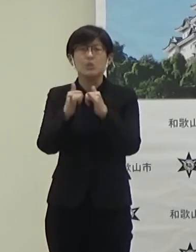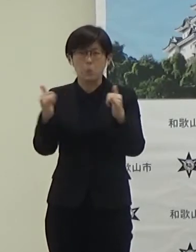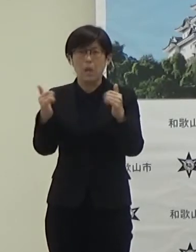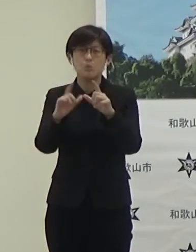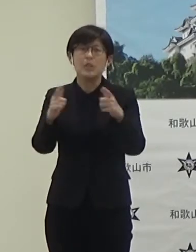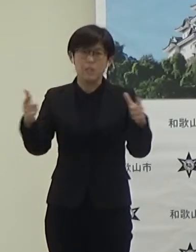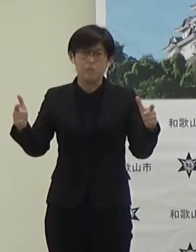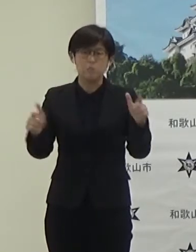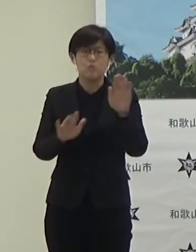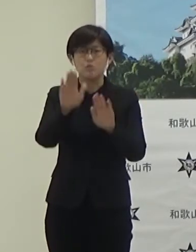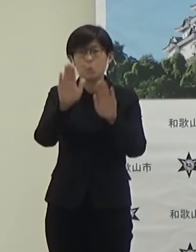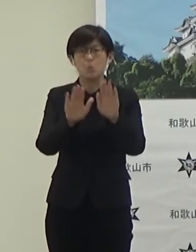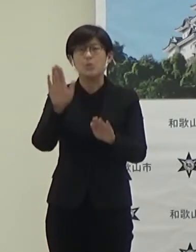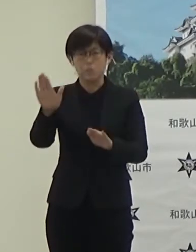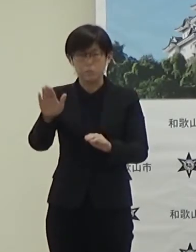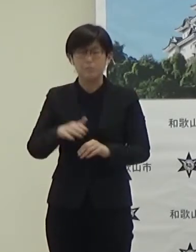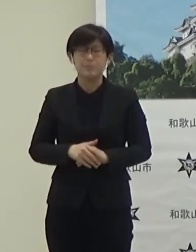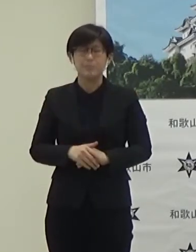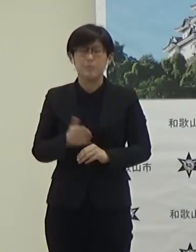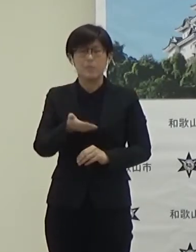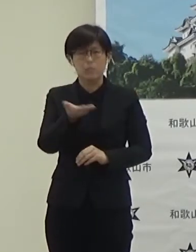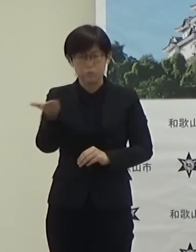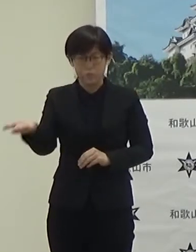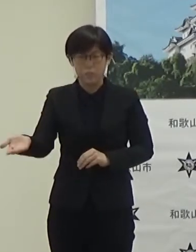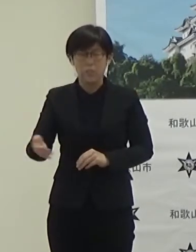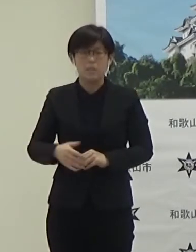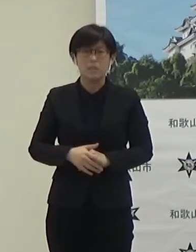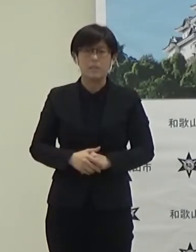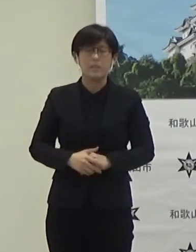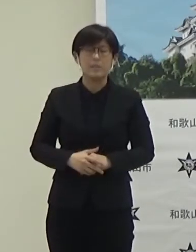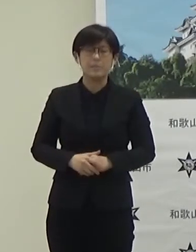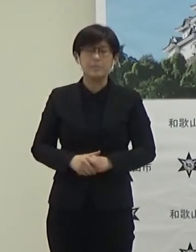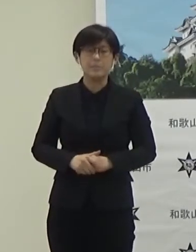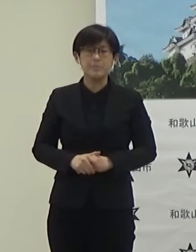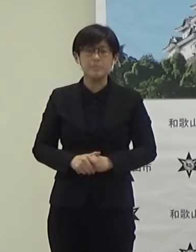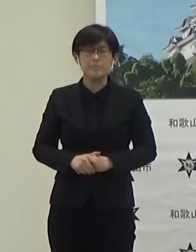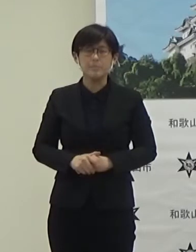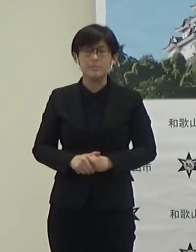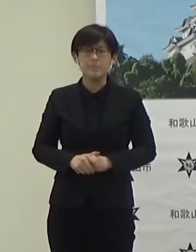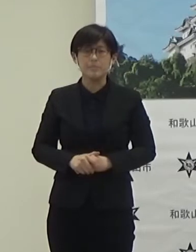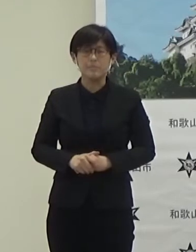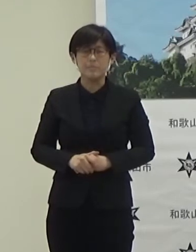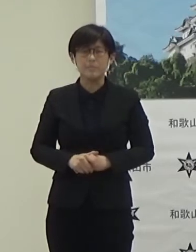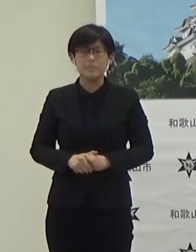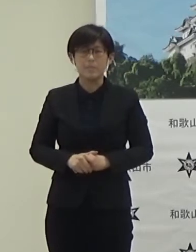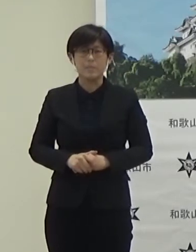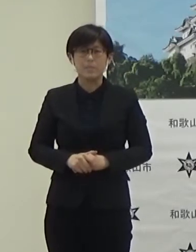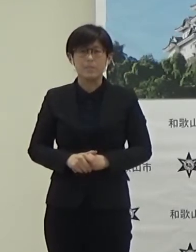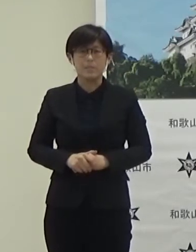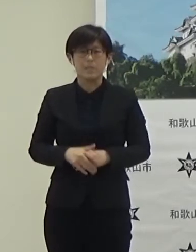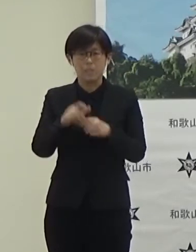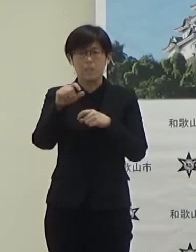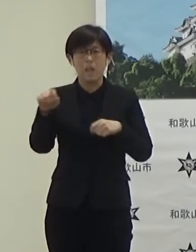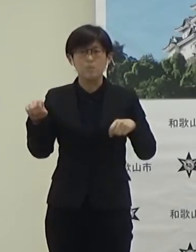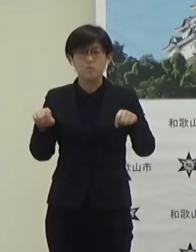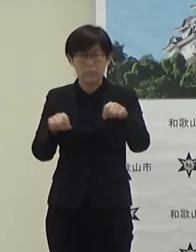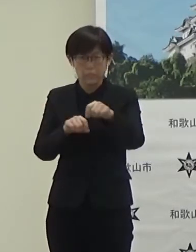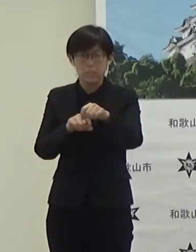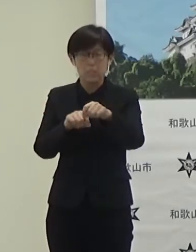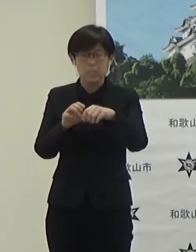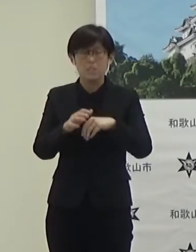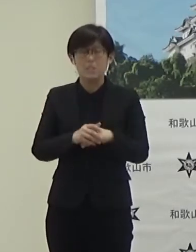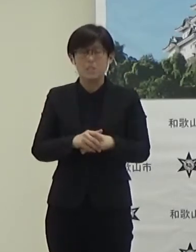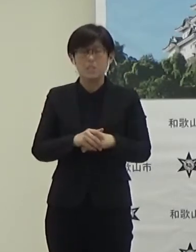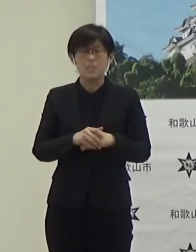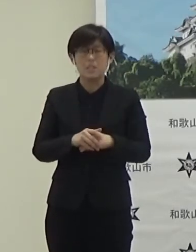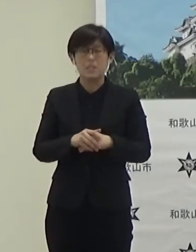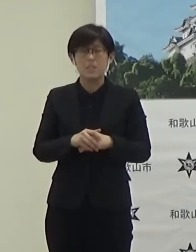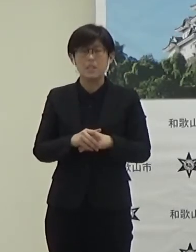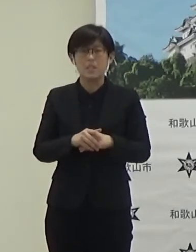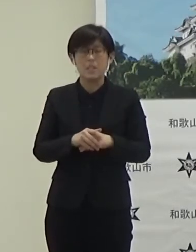次お願いします 逆にですね、重症者数がこれは県基準ですけど